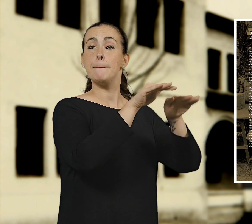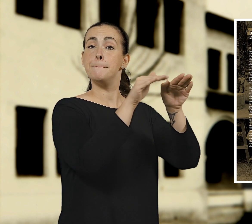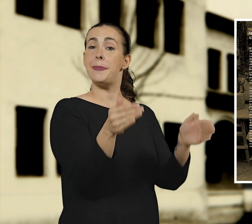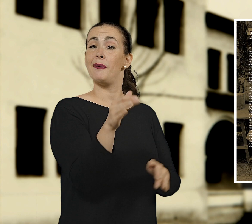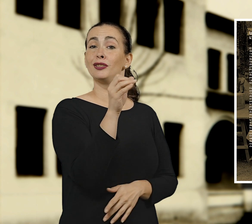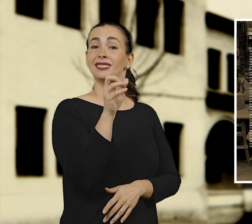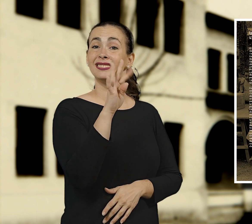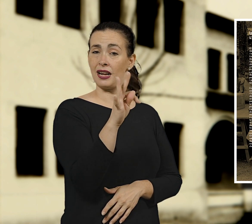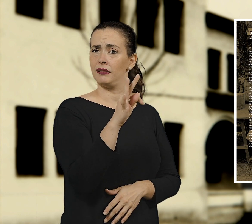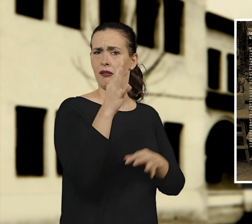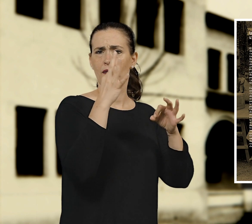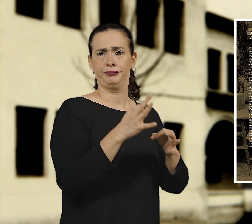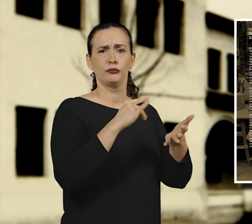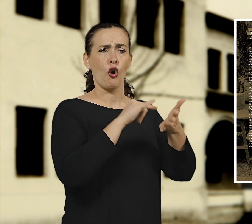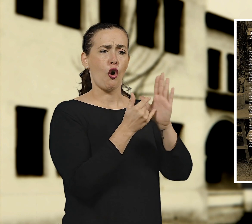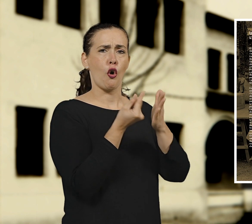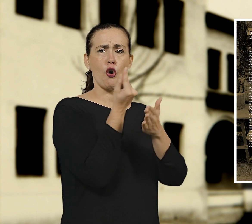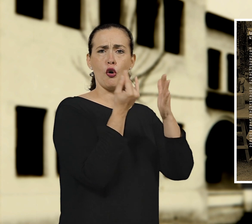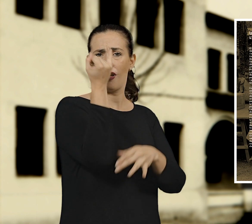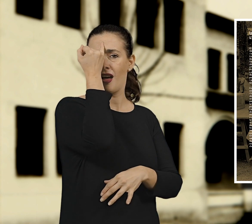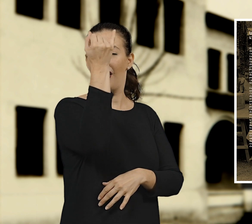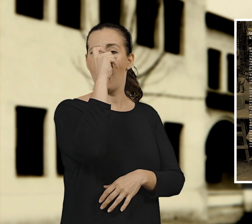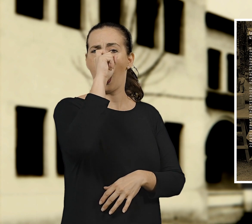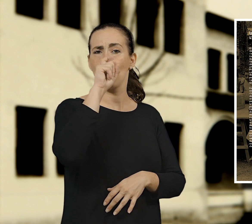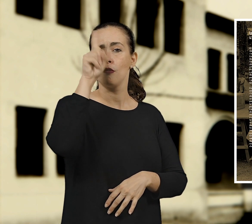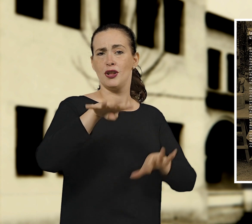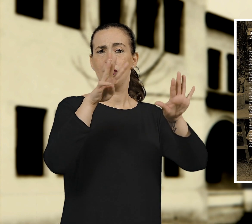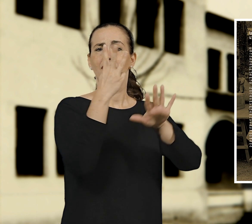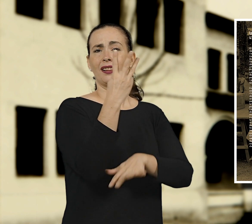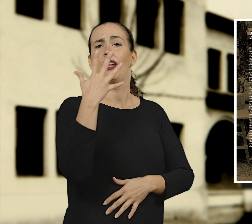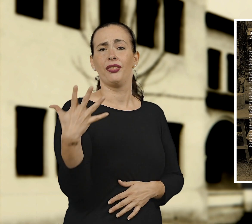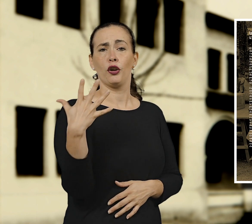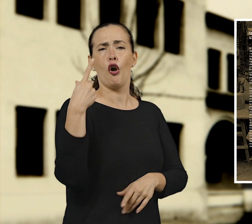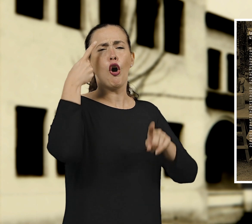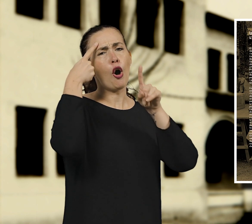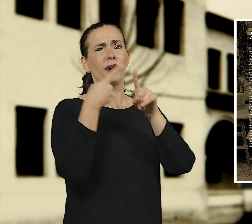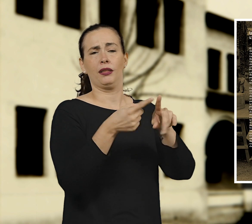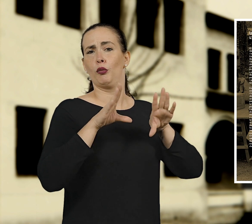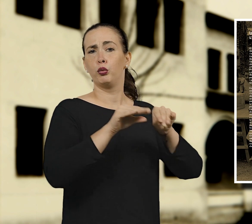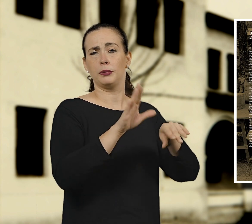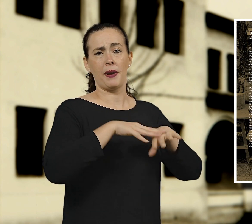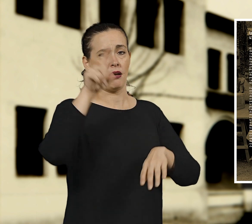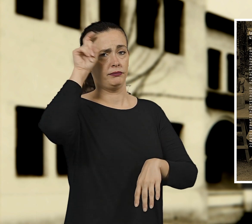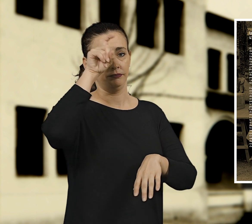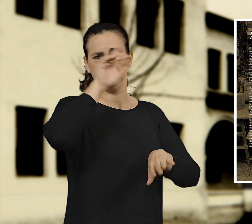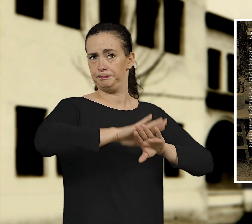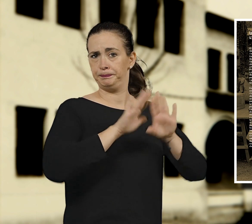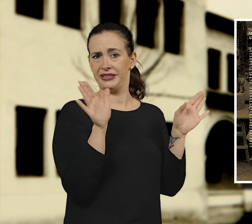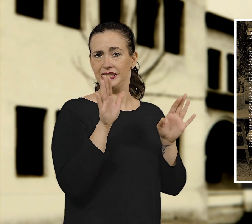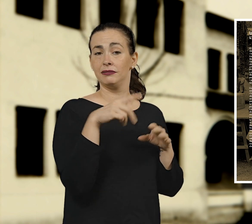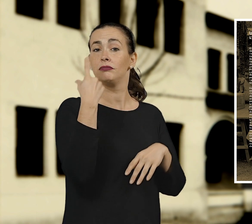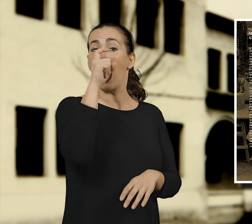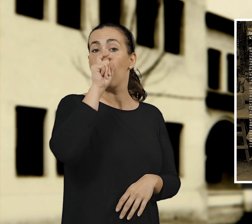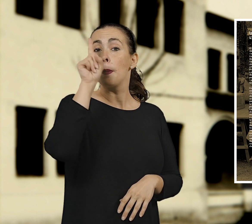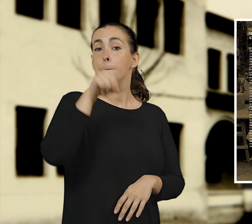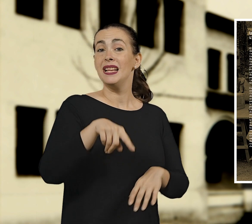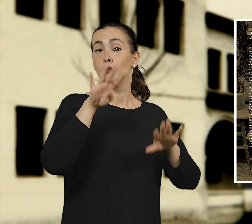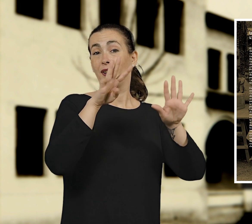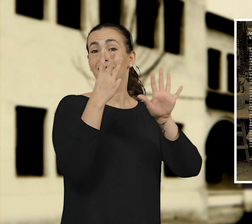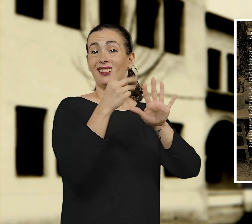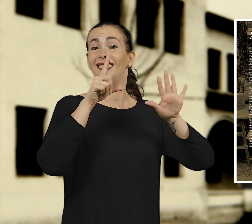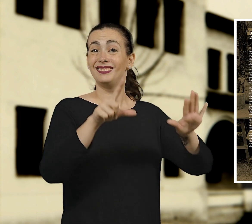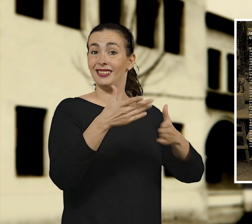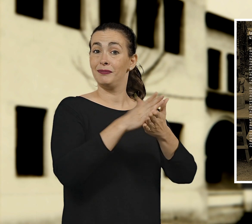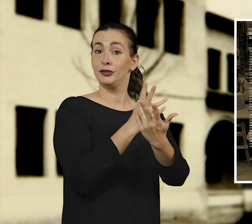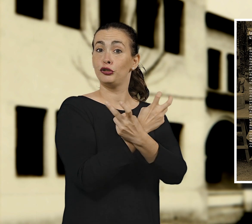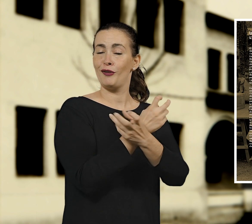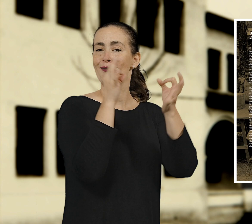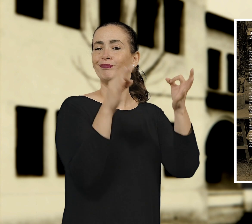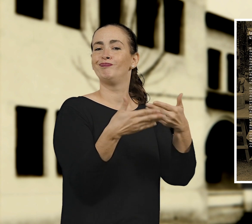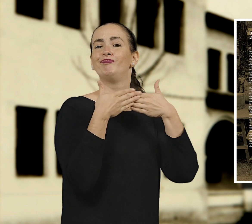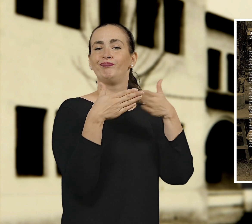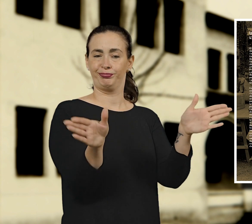El Pavelló Sert va ser una obra ideada l’any 1935 per a ús docent i inaugurada el novembre de 1937.